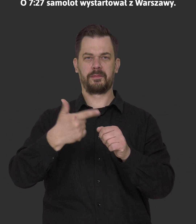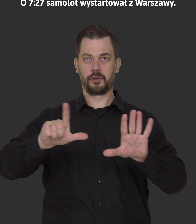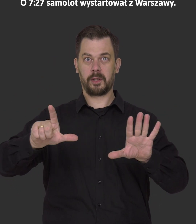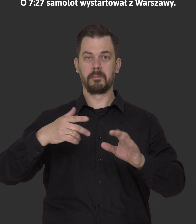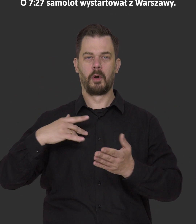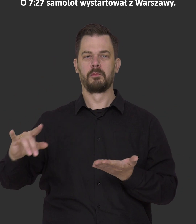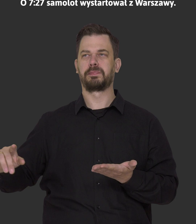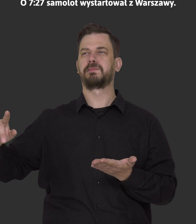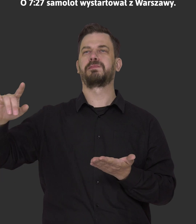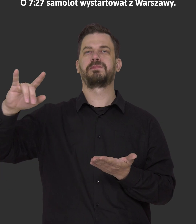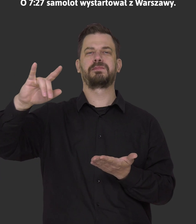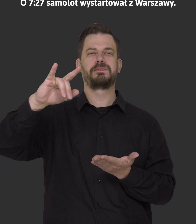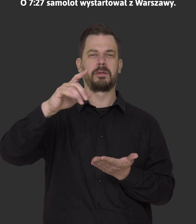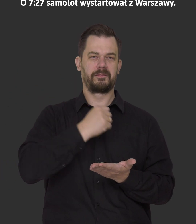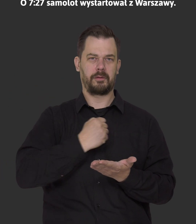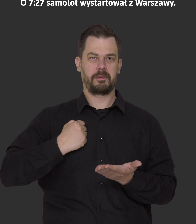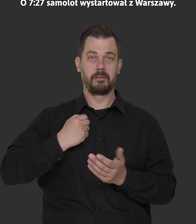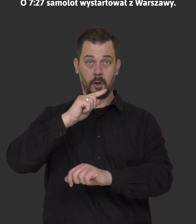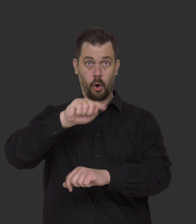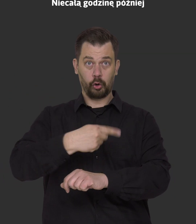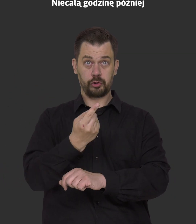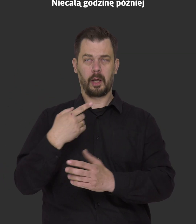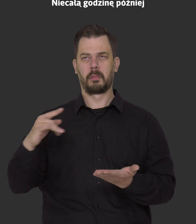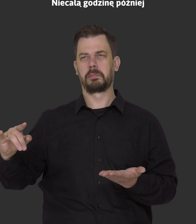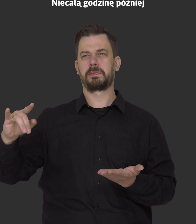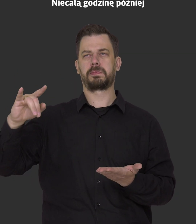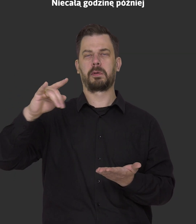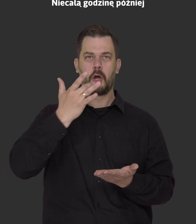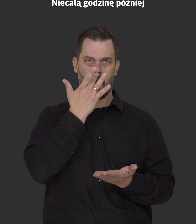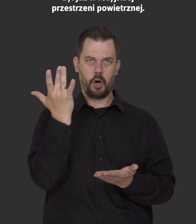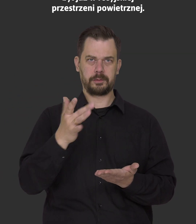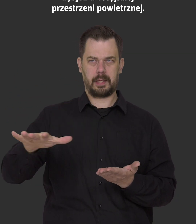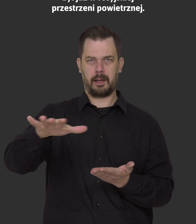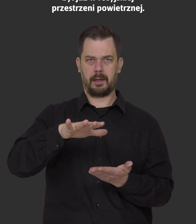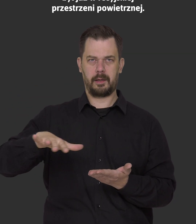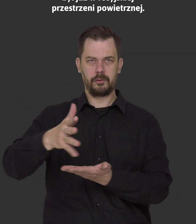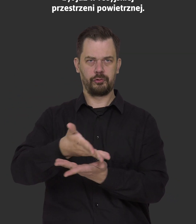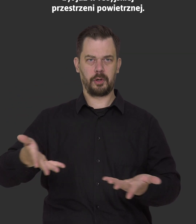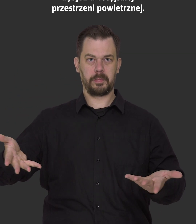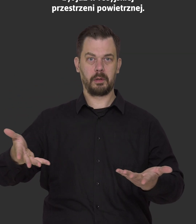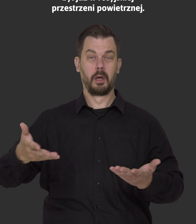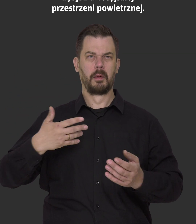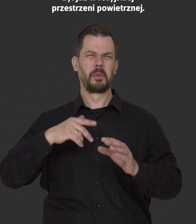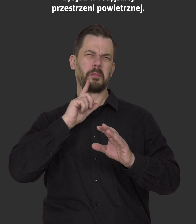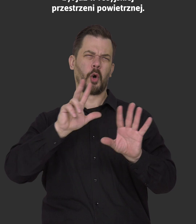27 samolot wystartował z Warszawy. Niecałą godzinę później był już w rosyjskiej przestrzeni powietrznej.